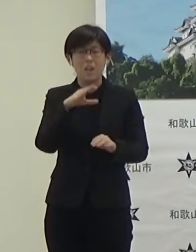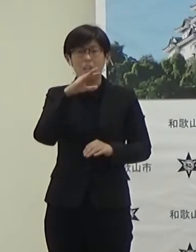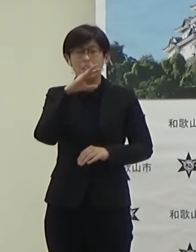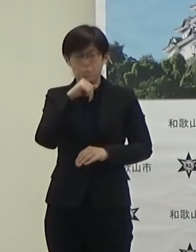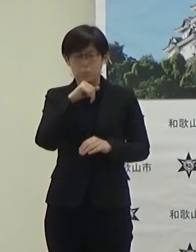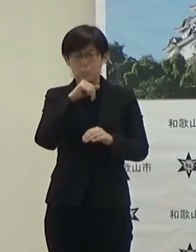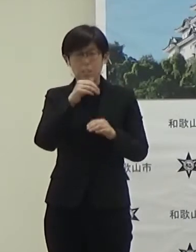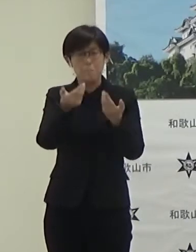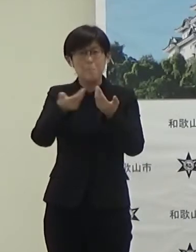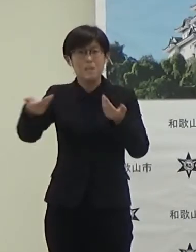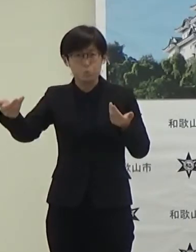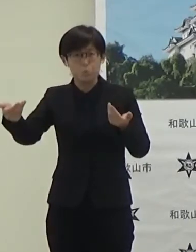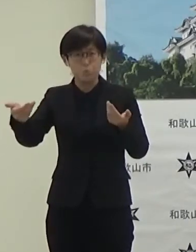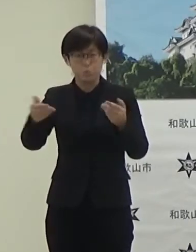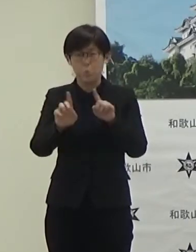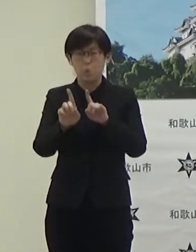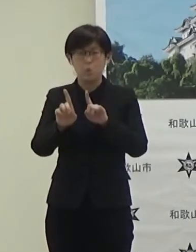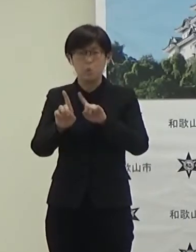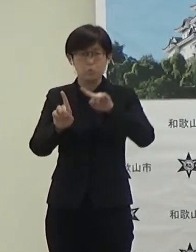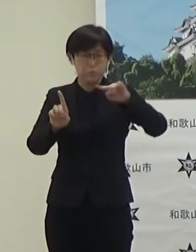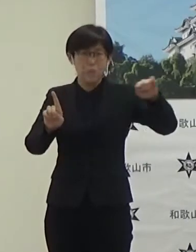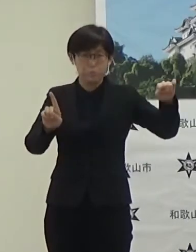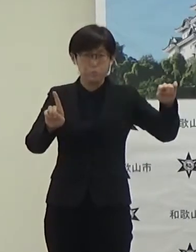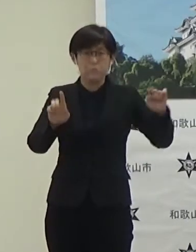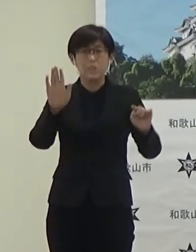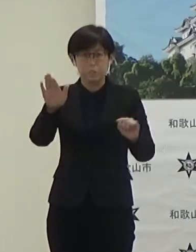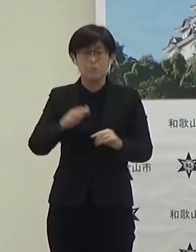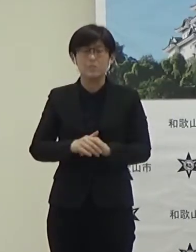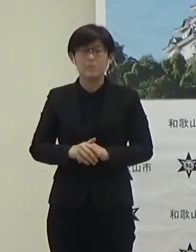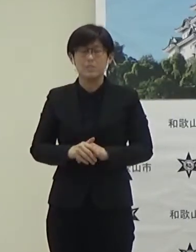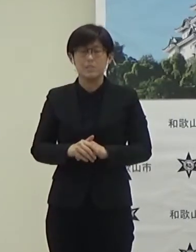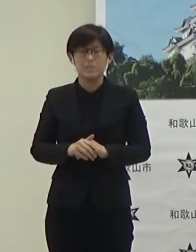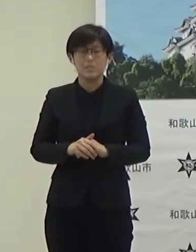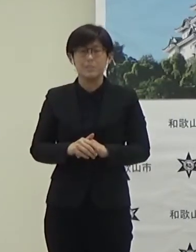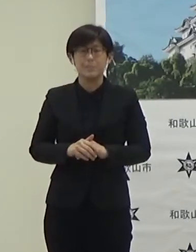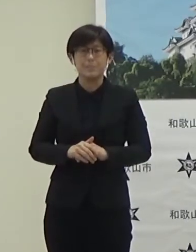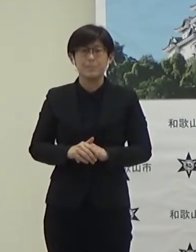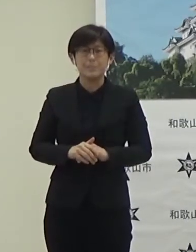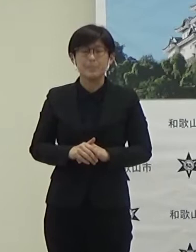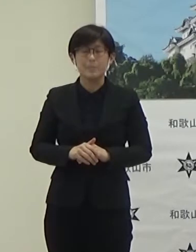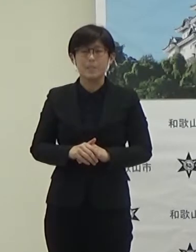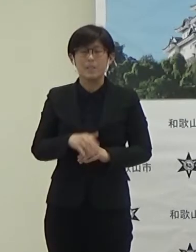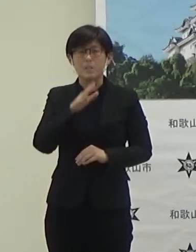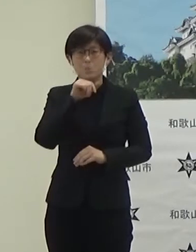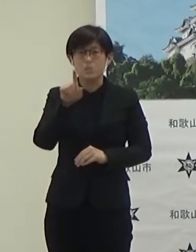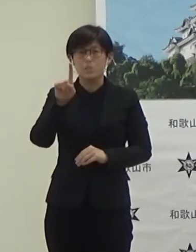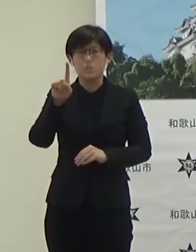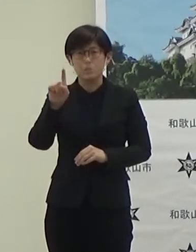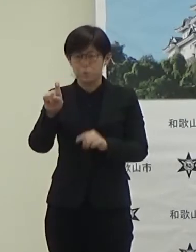実線の方がですね、大体10代20代30代の 若い世代です